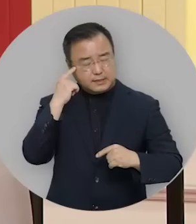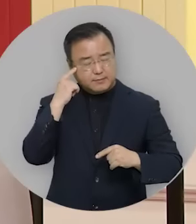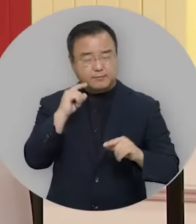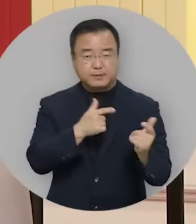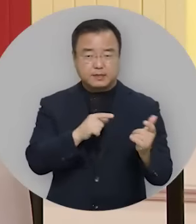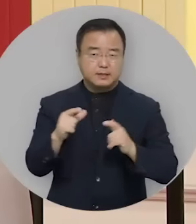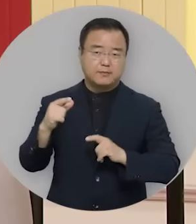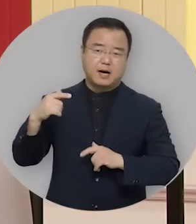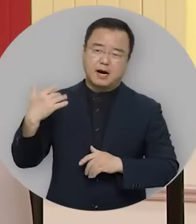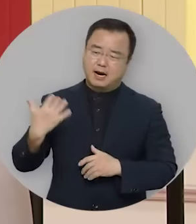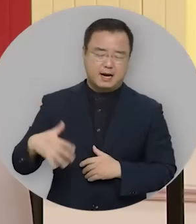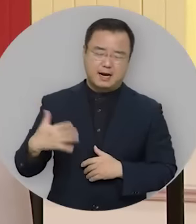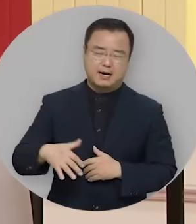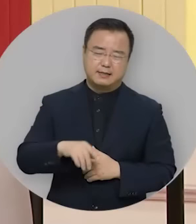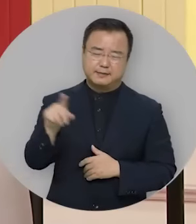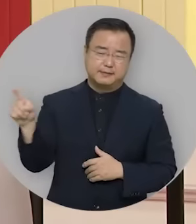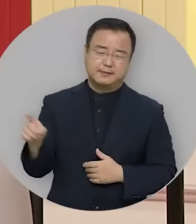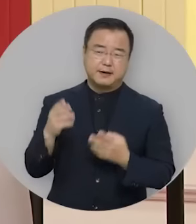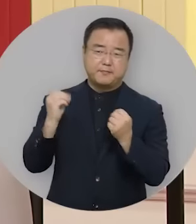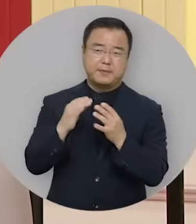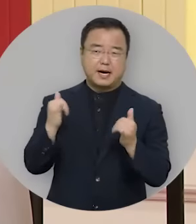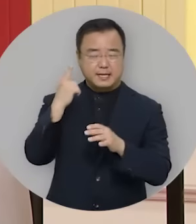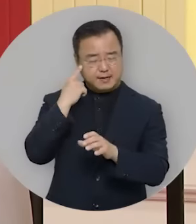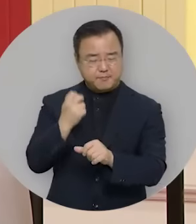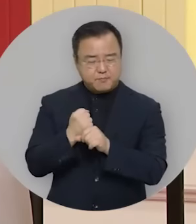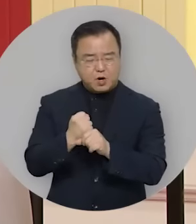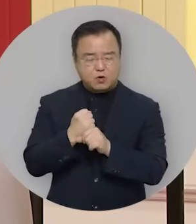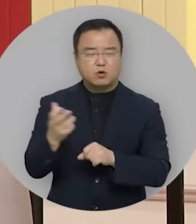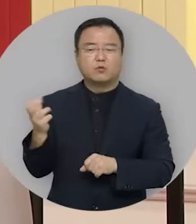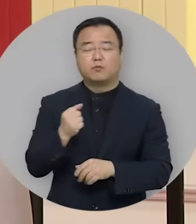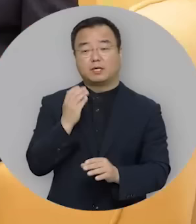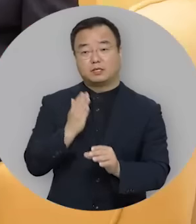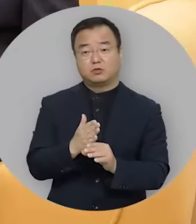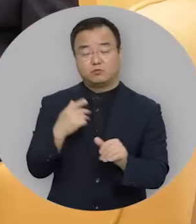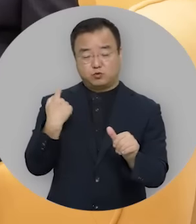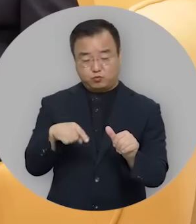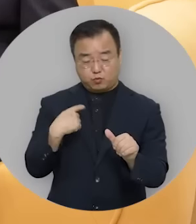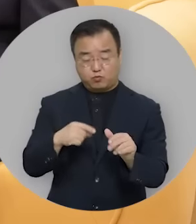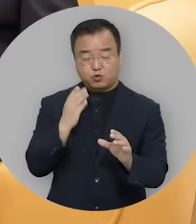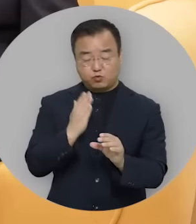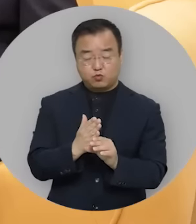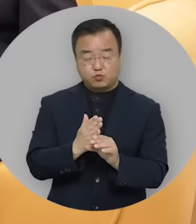많은 사람들이 아직도 편견을 가지고 있기 때문에 교육에 있어서도